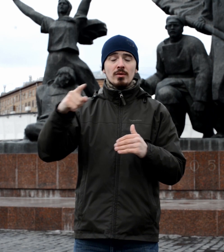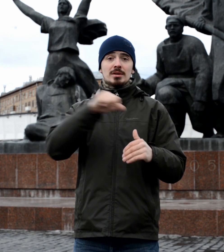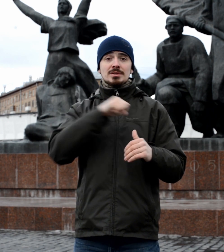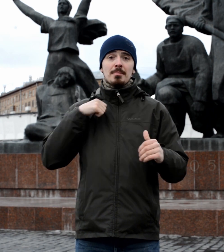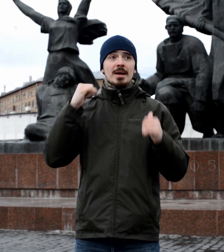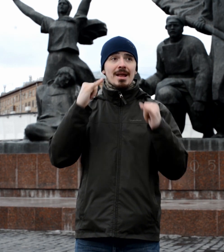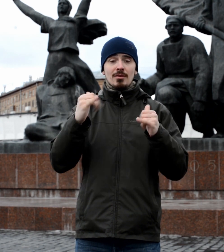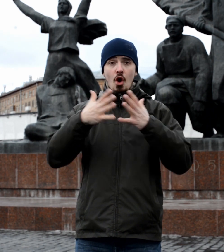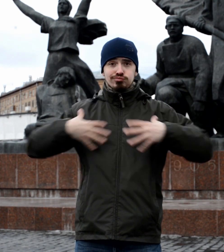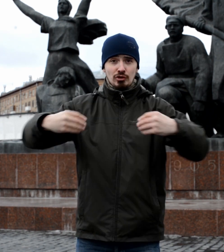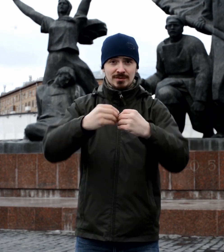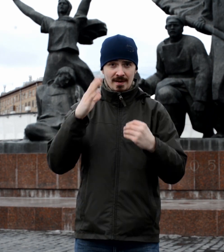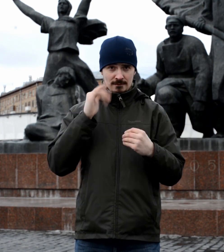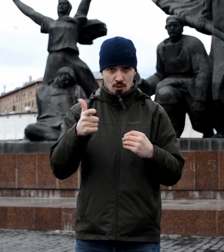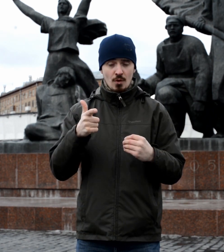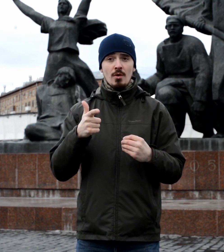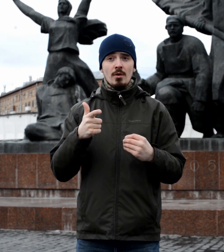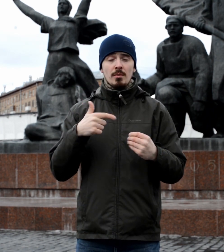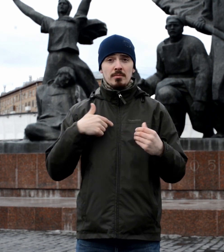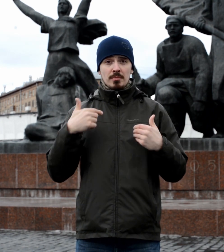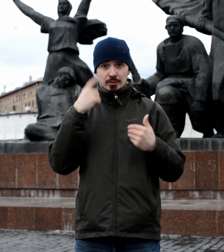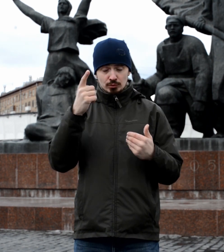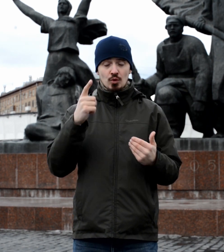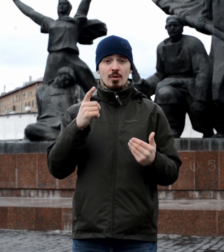митинг собирается ради самого Общества глухих – ВОГ!